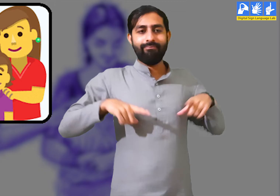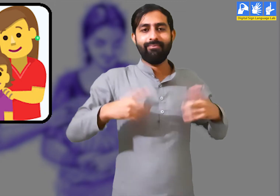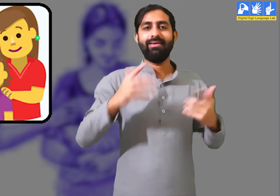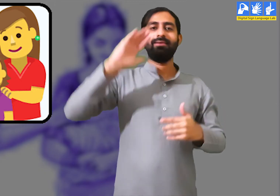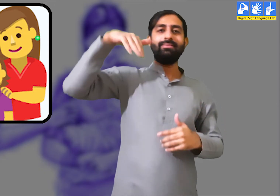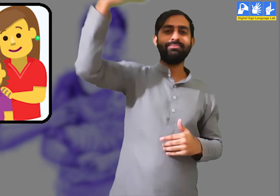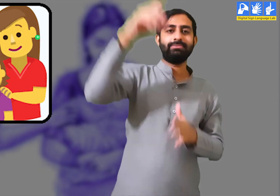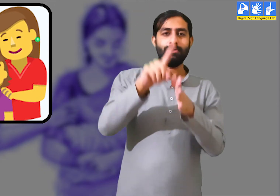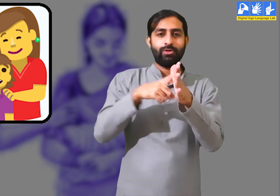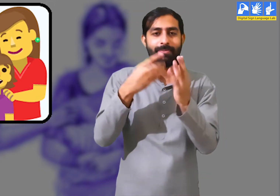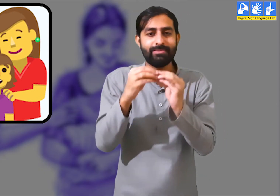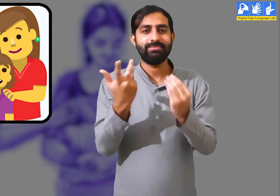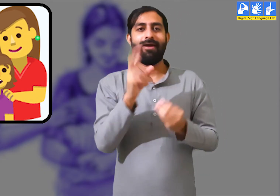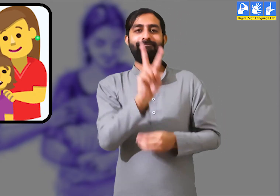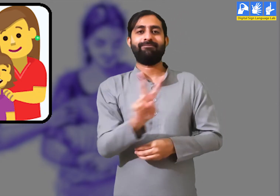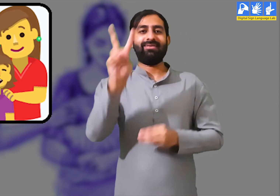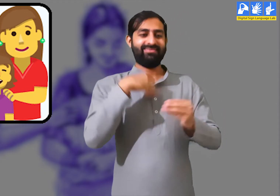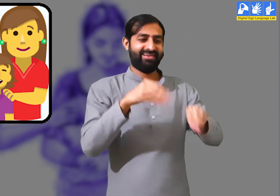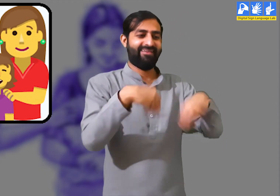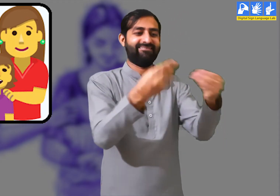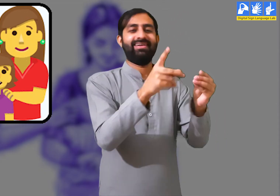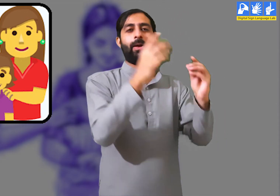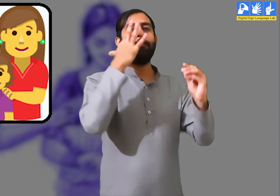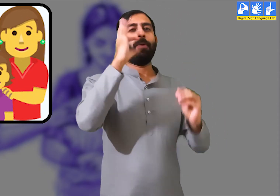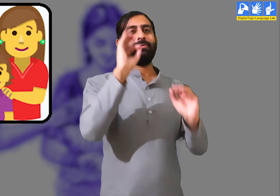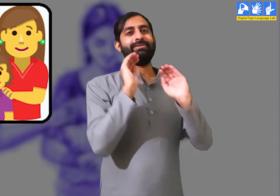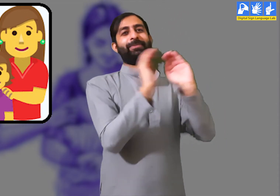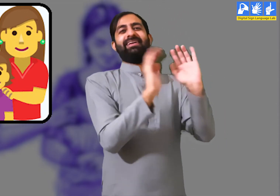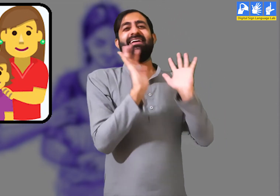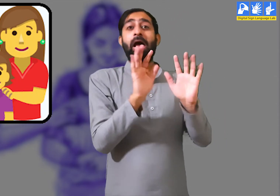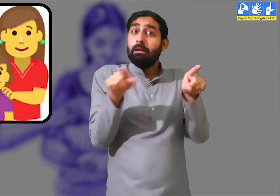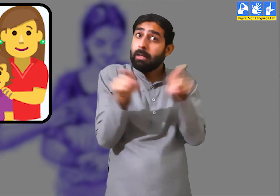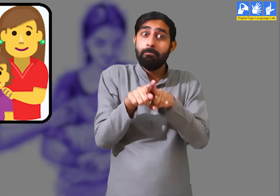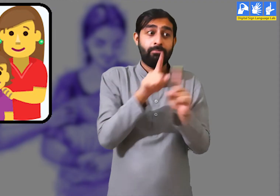वे माता-पिता के सहयोग की वजह से ही जीवन में सफलता हासिल करते हैं और आगे बढ़ते हैं।